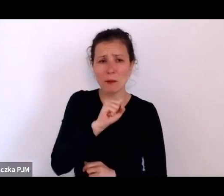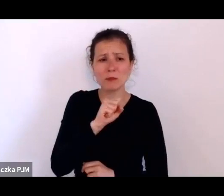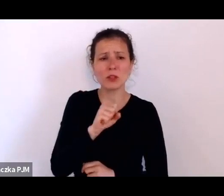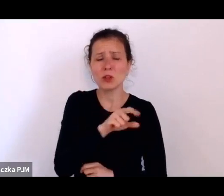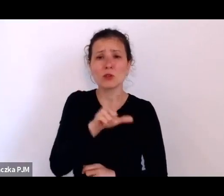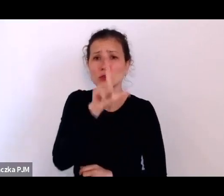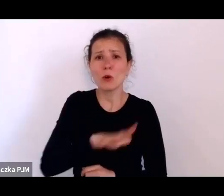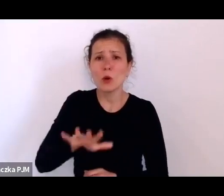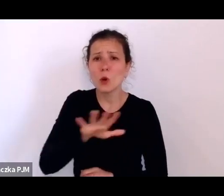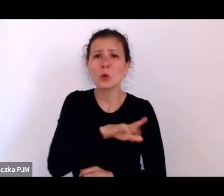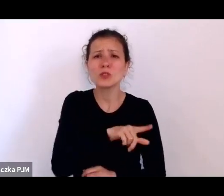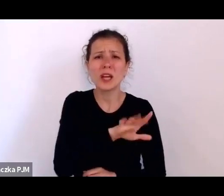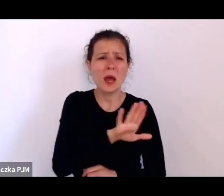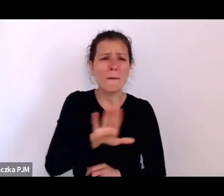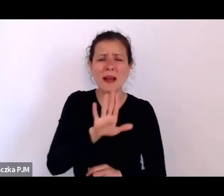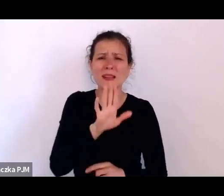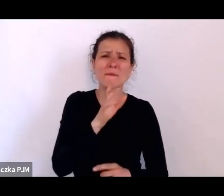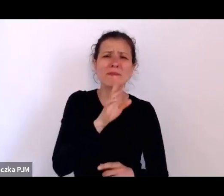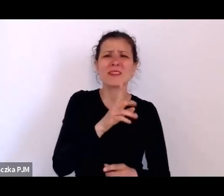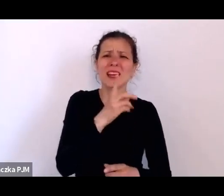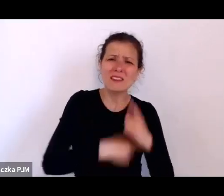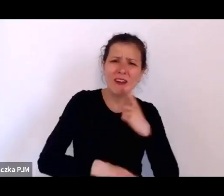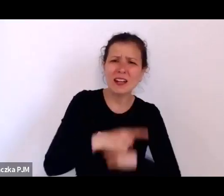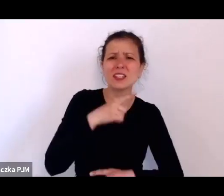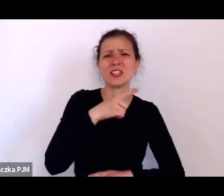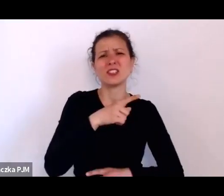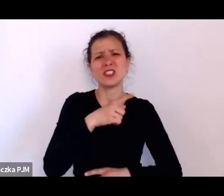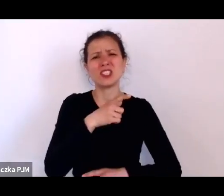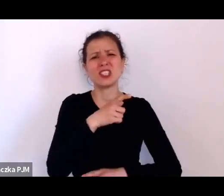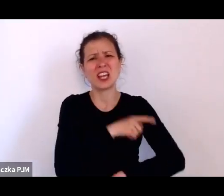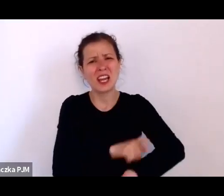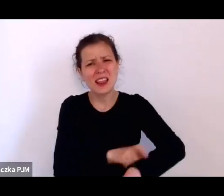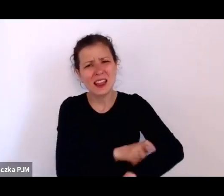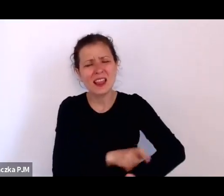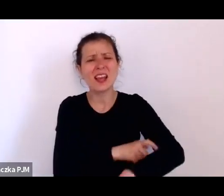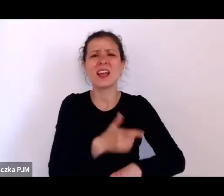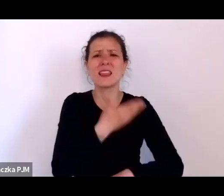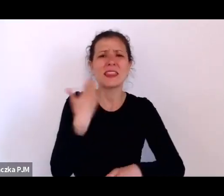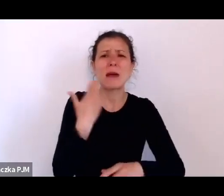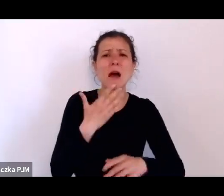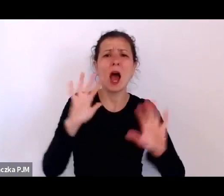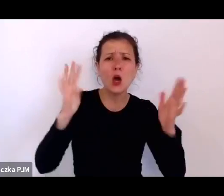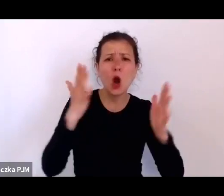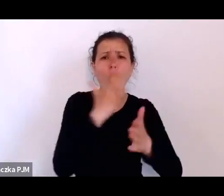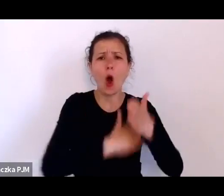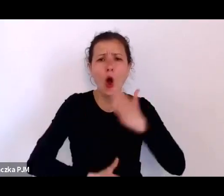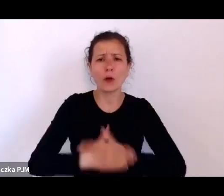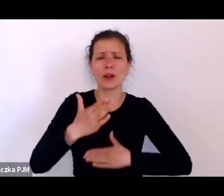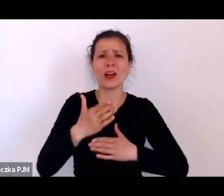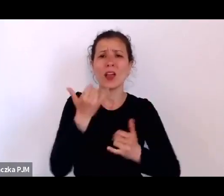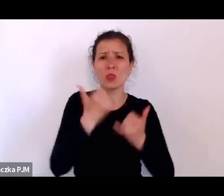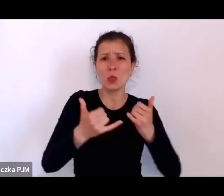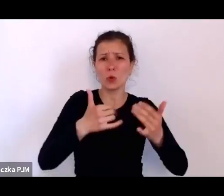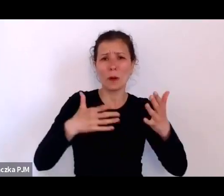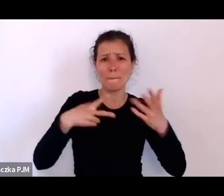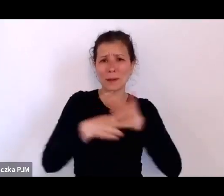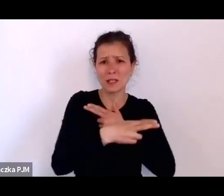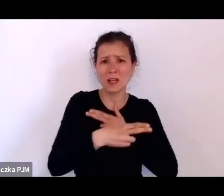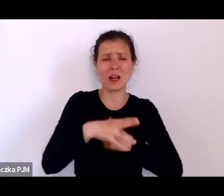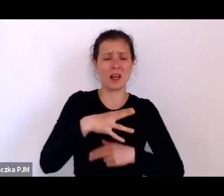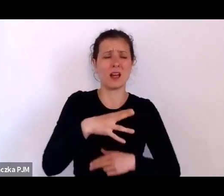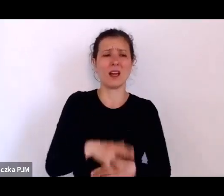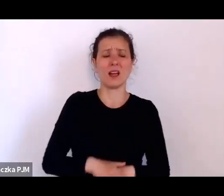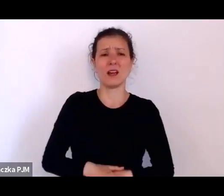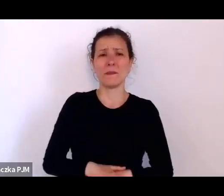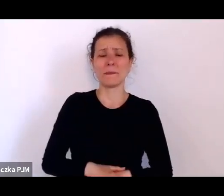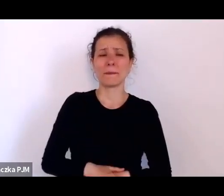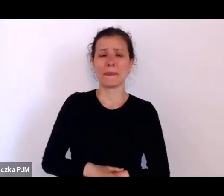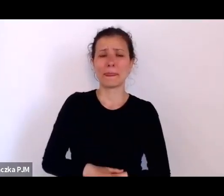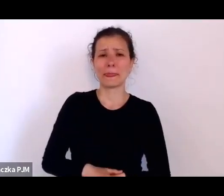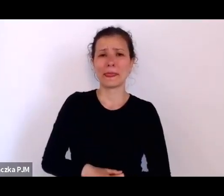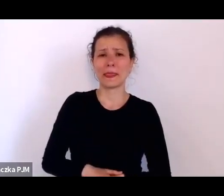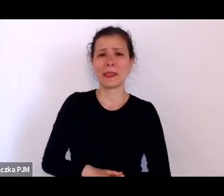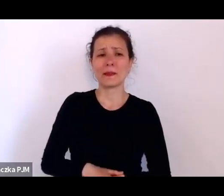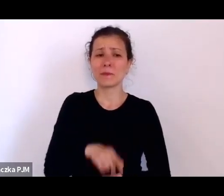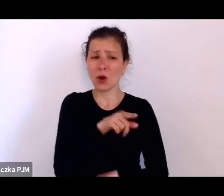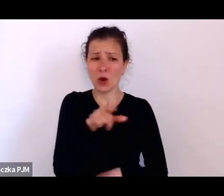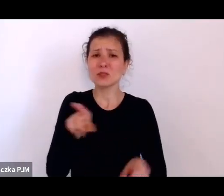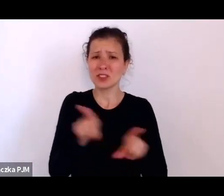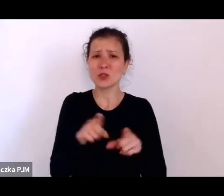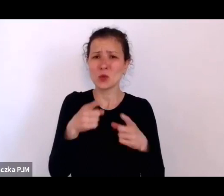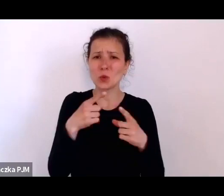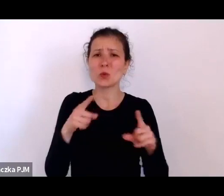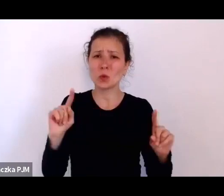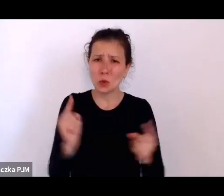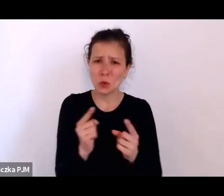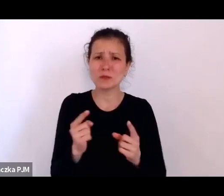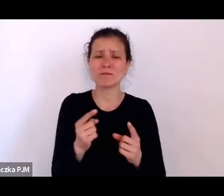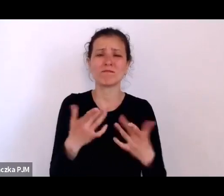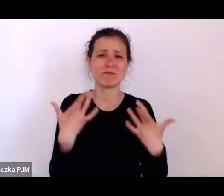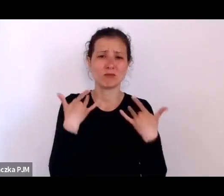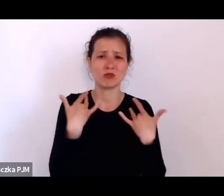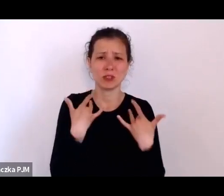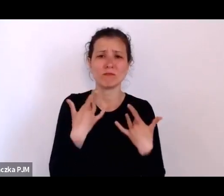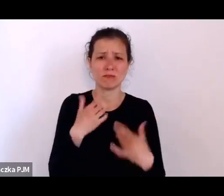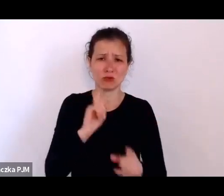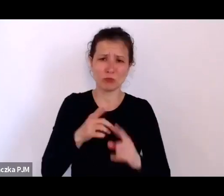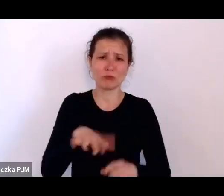pokaleczonych, pozbawionych nóg, rąk i oni no oczywiście też krócej żyli, ale nie mieli jakiejś pomocy ze strony państwa.